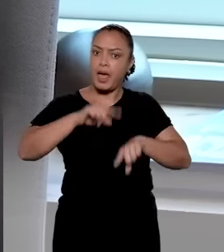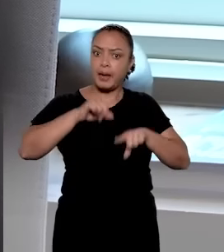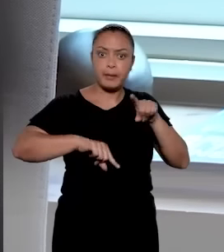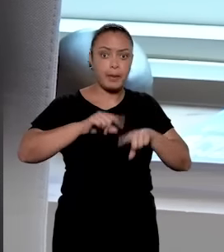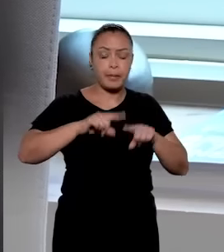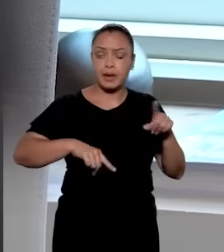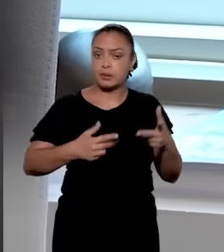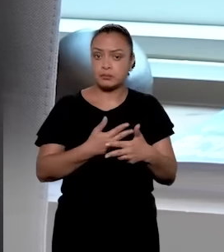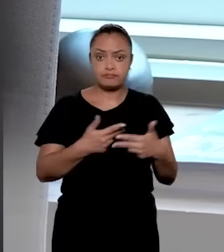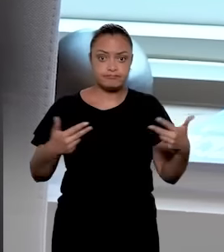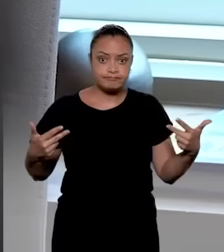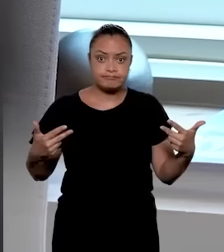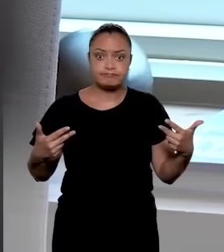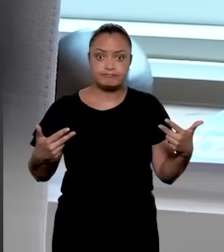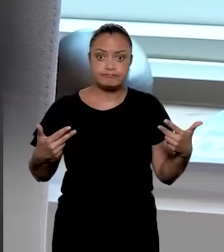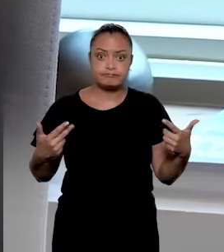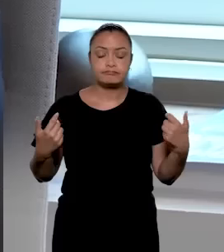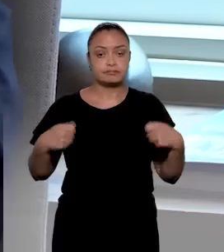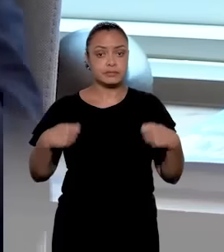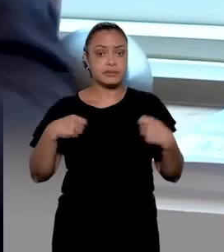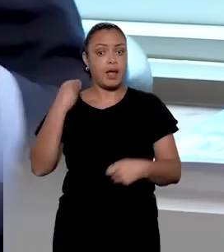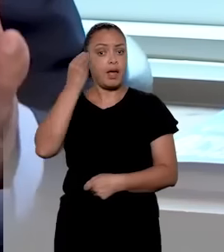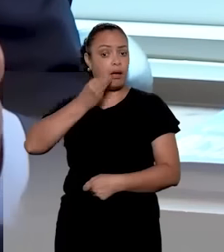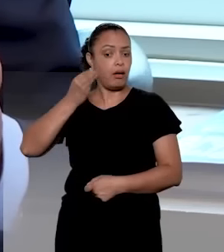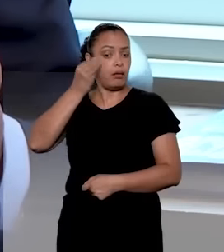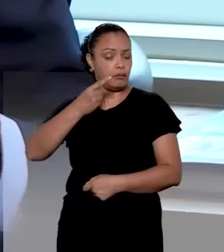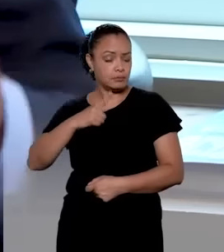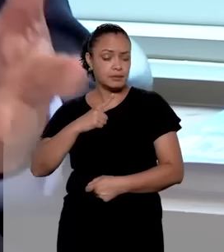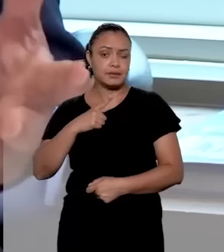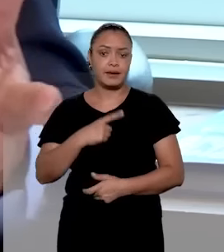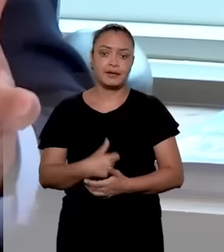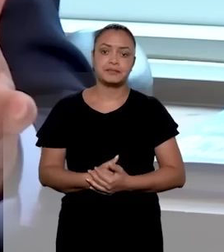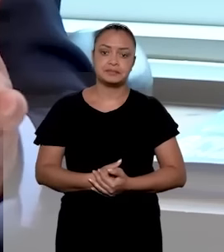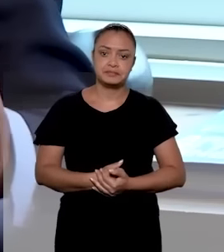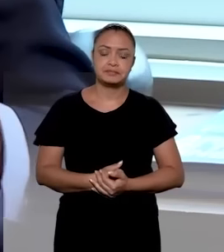variedade, equipamento agrícola, máquina, colheitadeira... know-how! É isso aí.